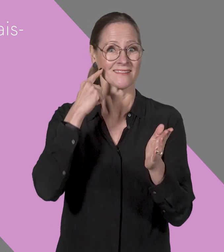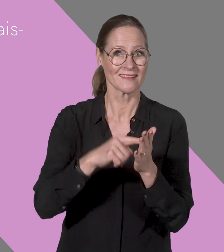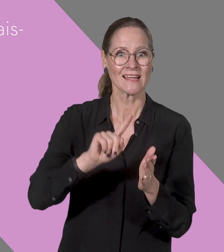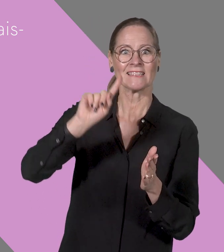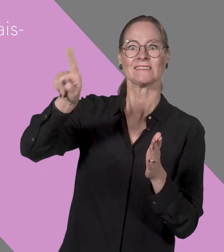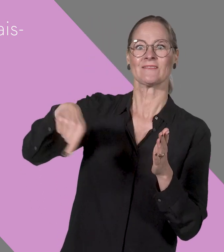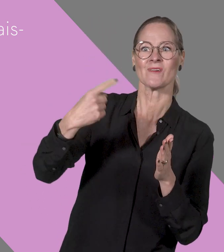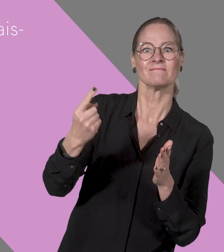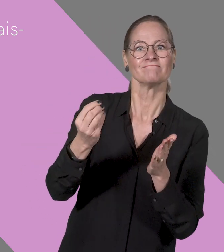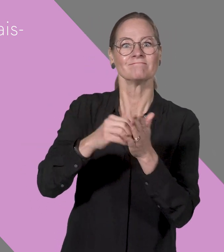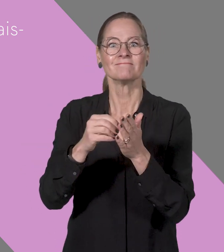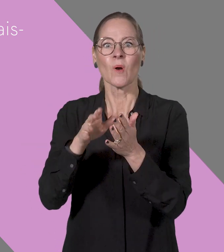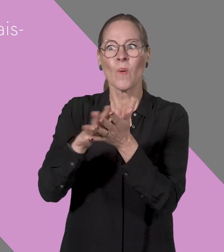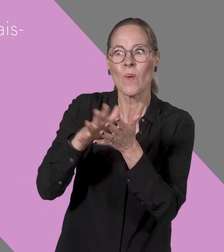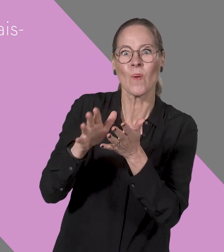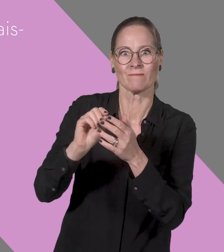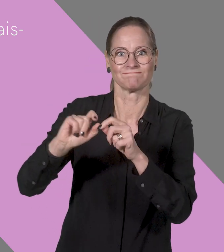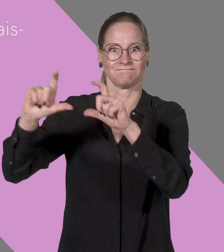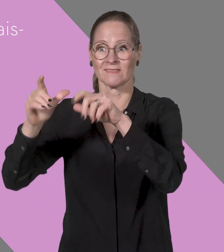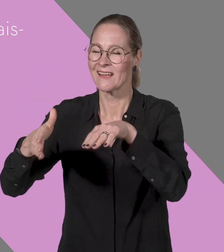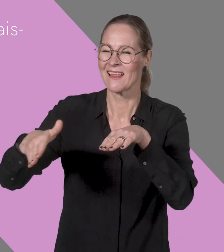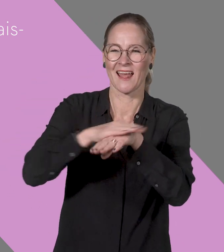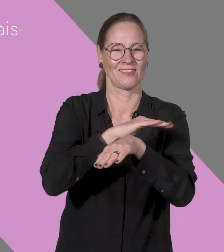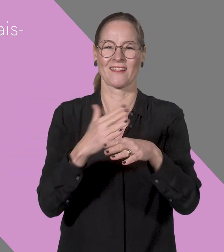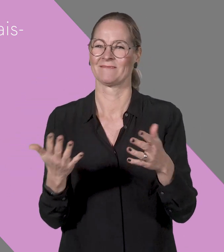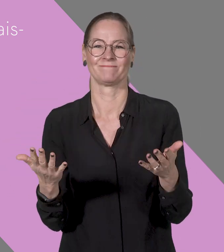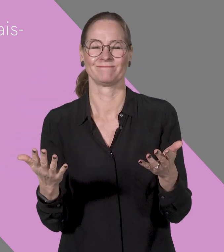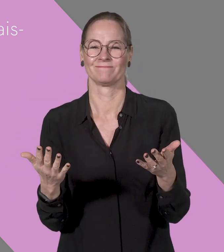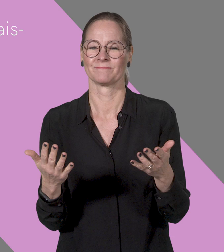eikä se näin ollen kata täysin ensi vuoden toiminnan kuluja.